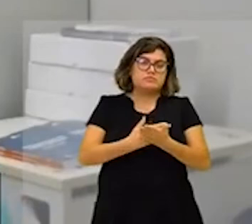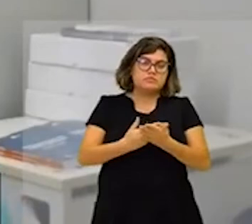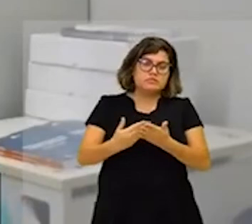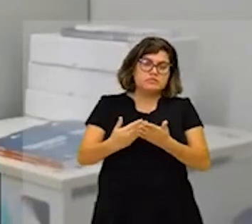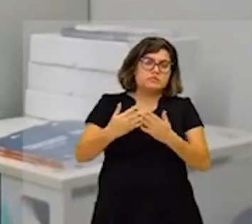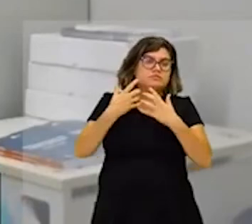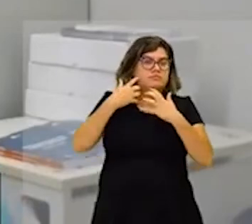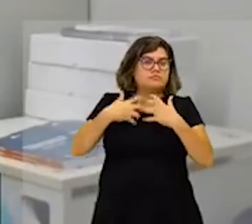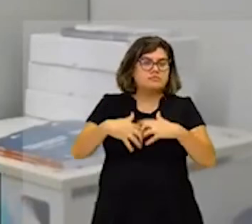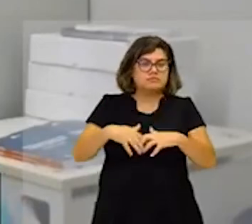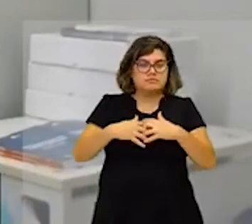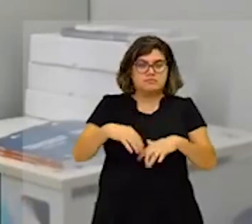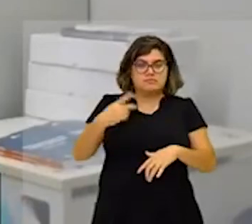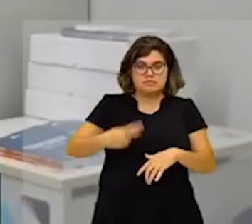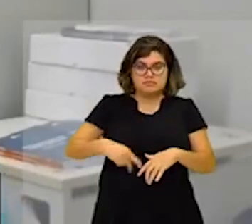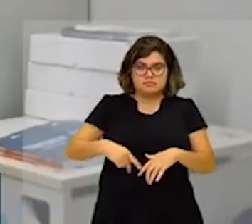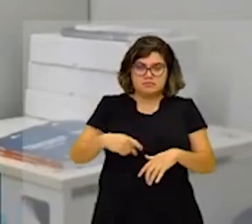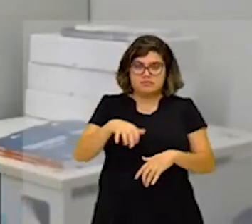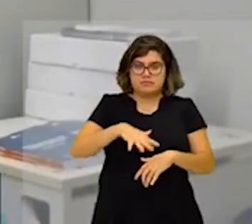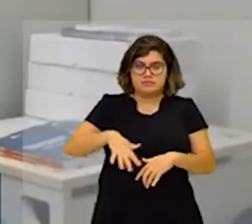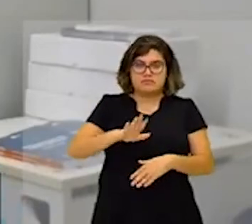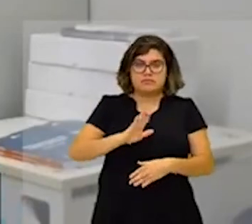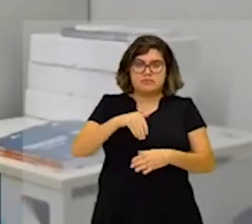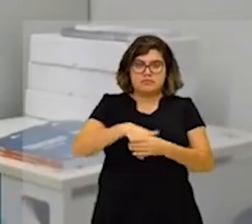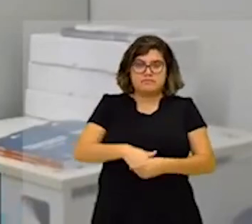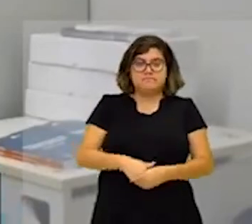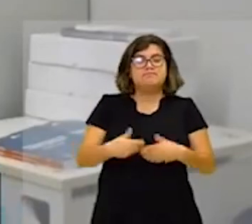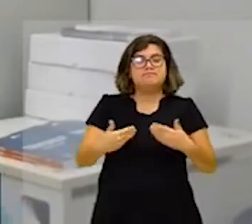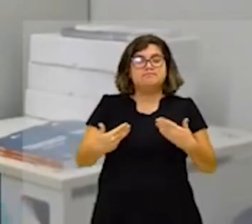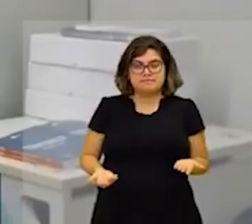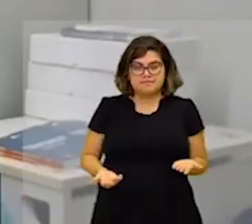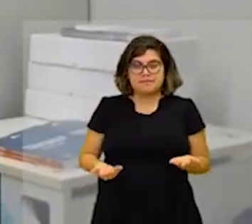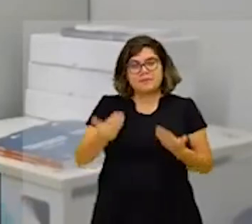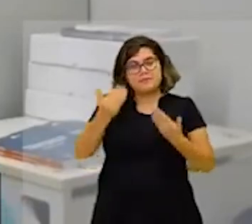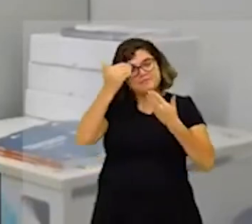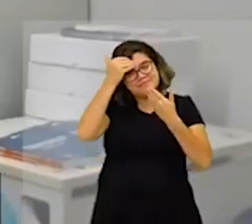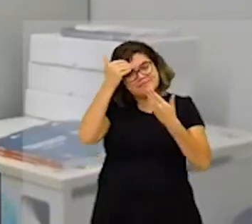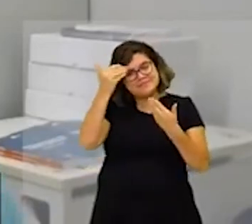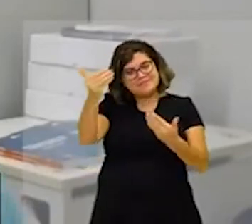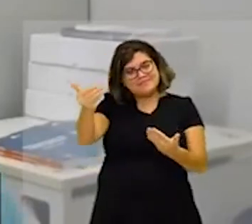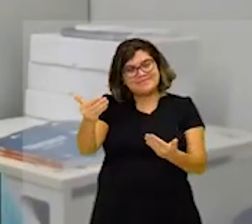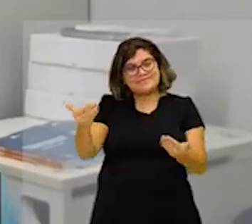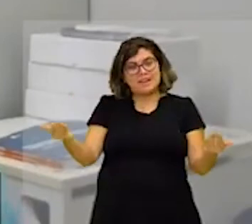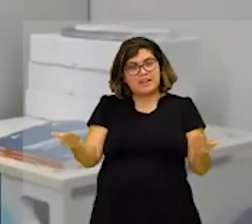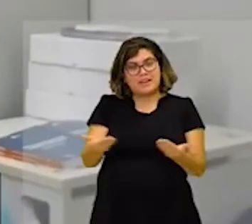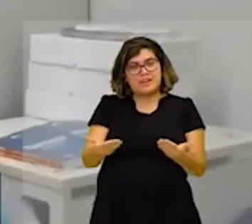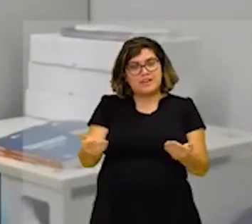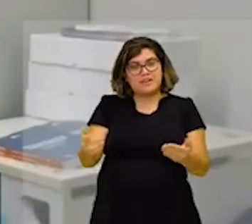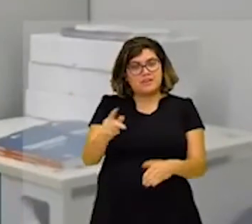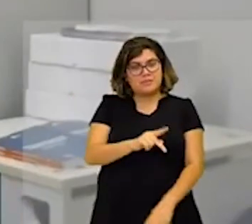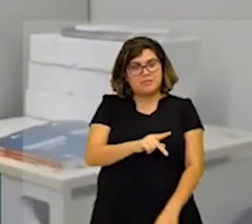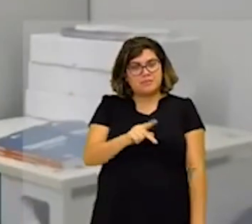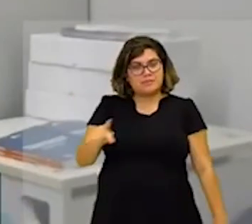questão aqui também no ano eleitoral Ah obrigada eu passo a palavra que o professor Bruno Reis